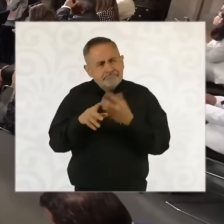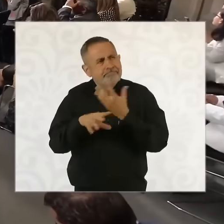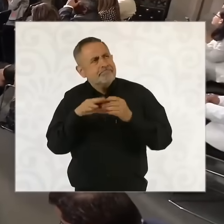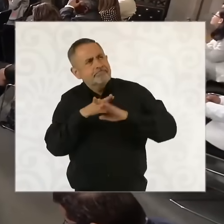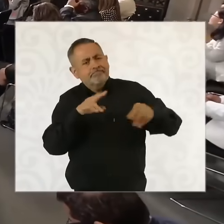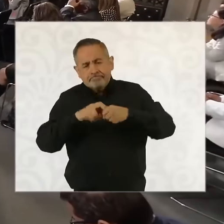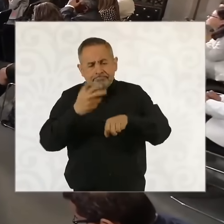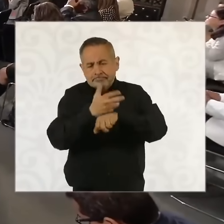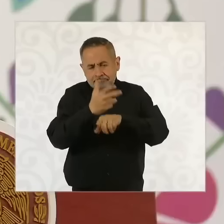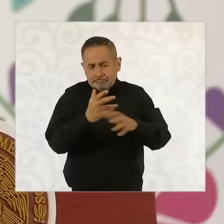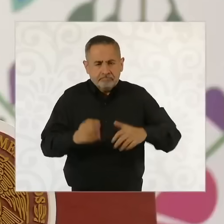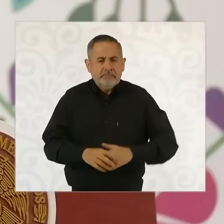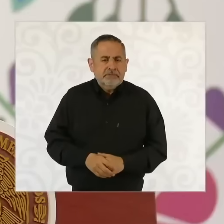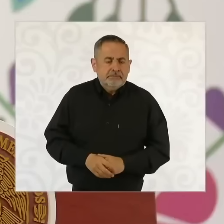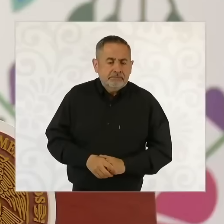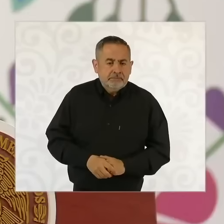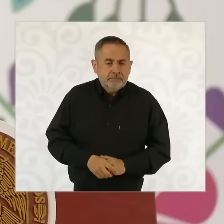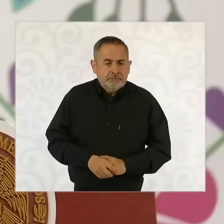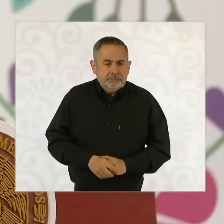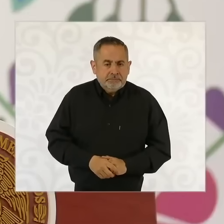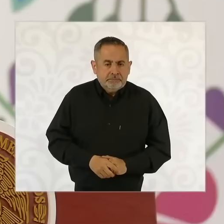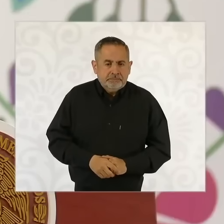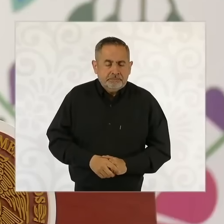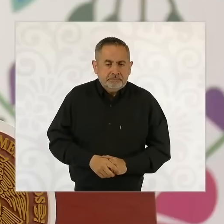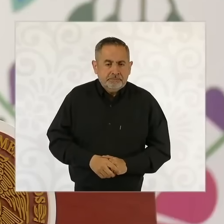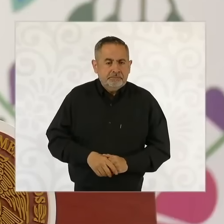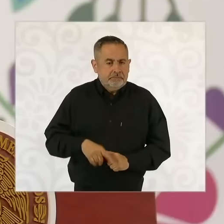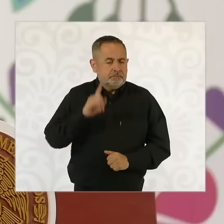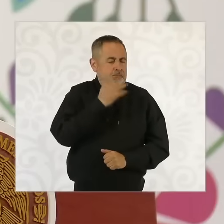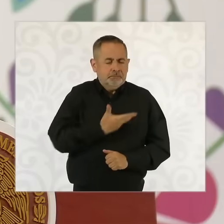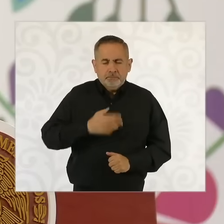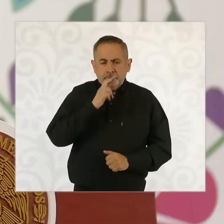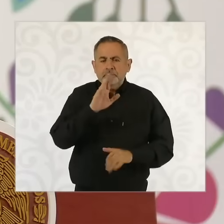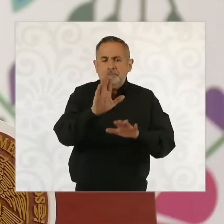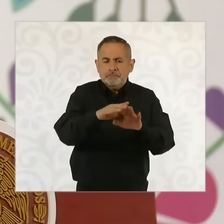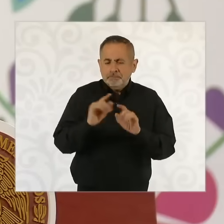Unidos sí primero por ahí tenemos unos videos ¿verdad que nos enviaron ahorita los ponemos